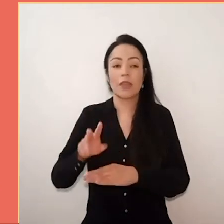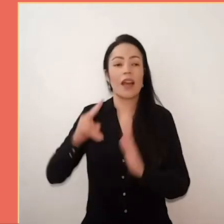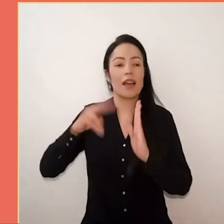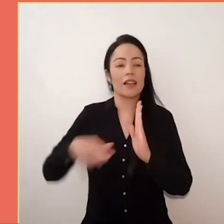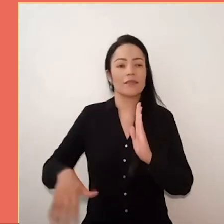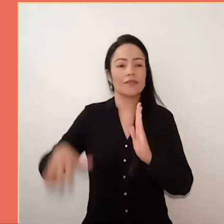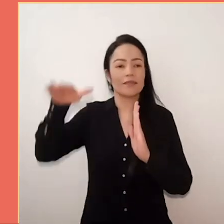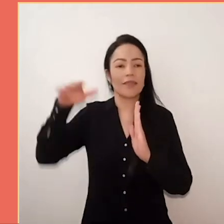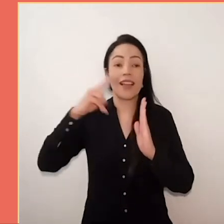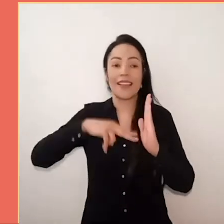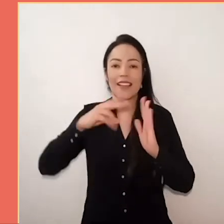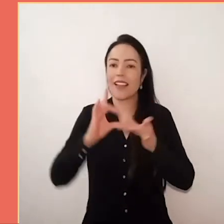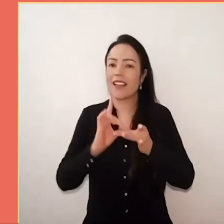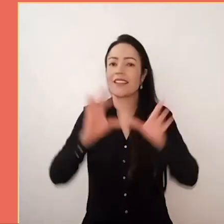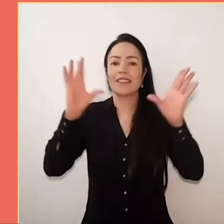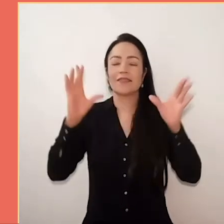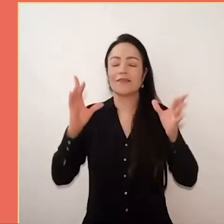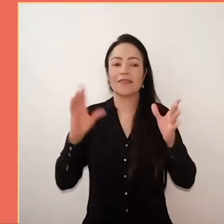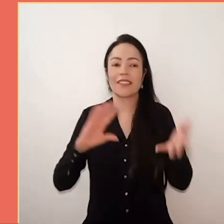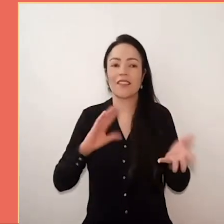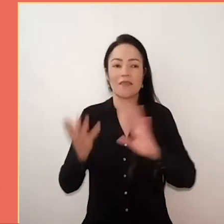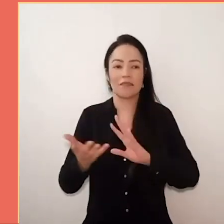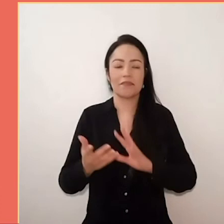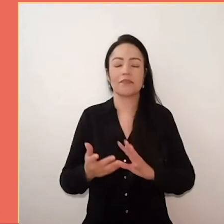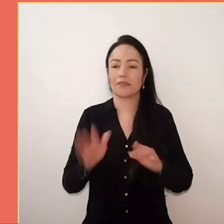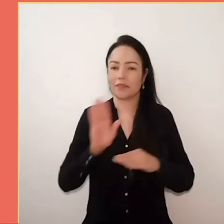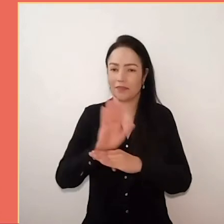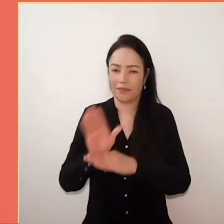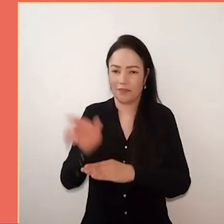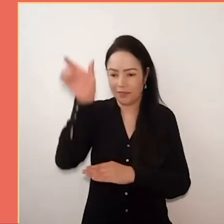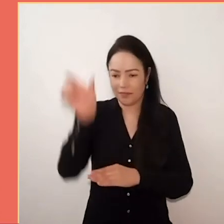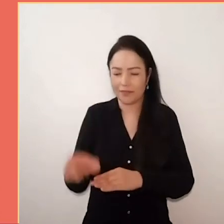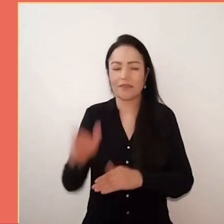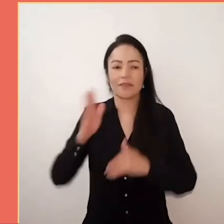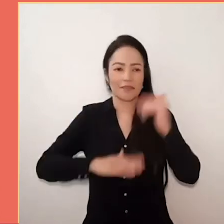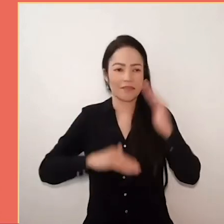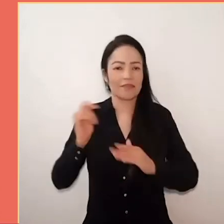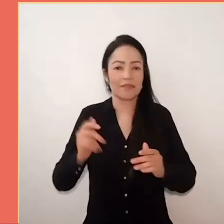libertadora e transformadora, é formar pessoas capazes de se autogovernar,